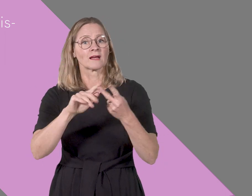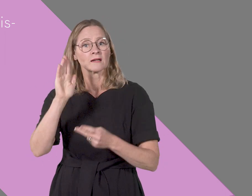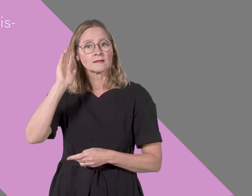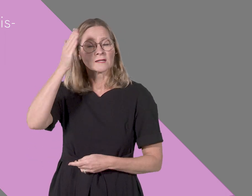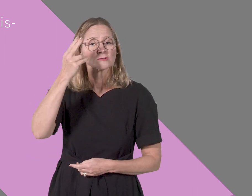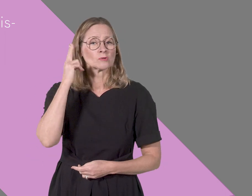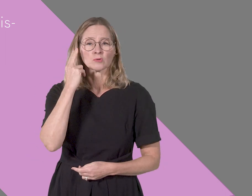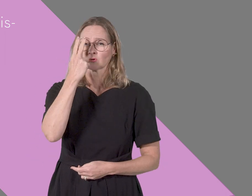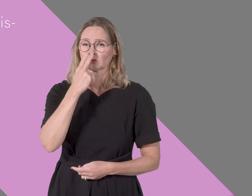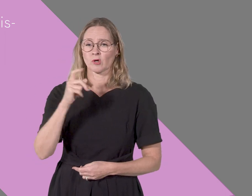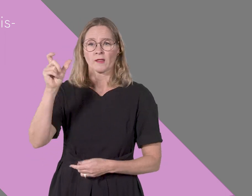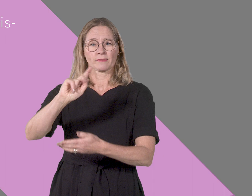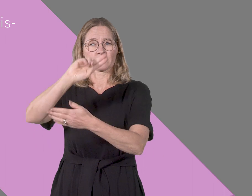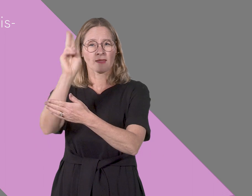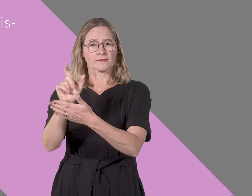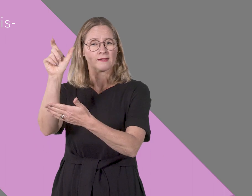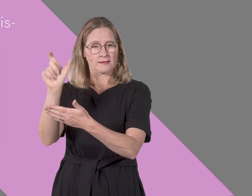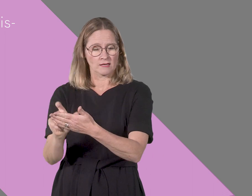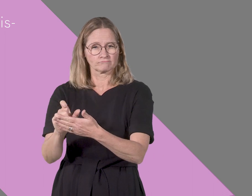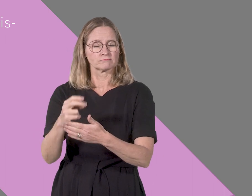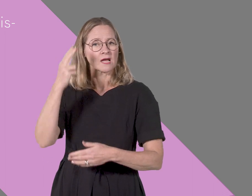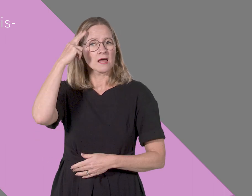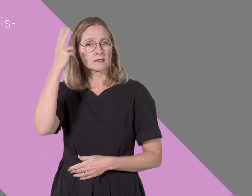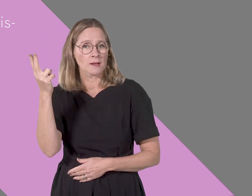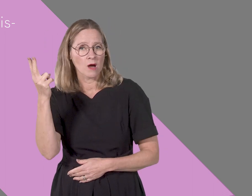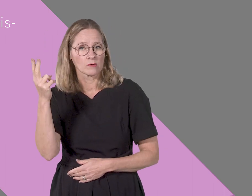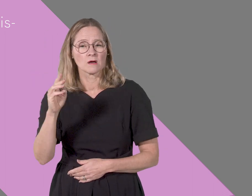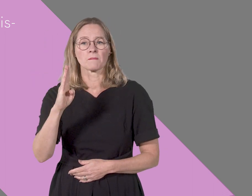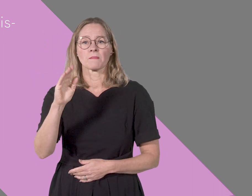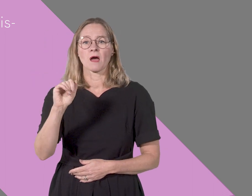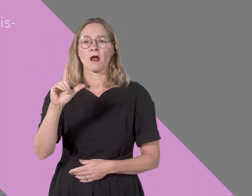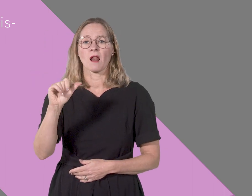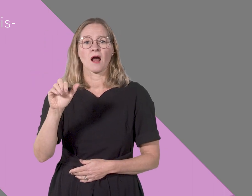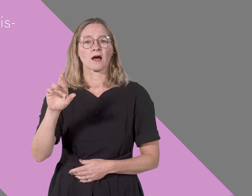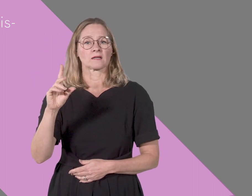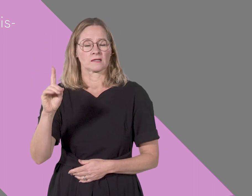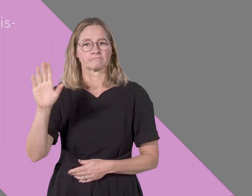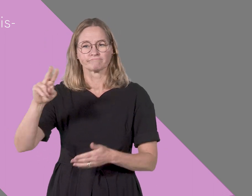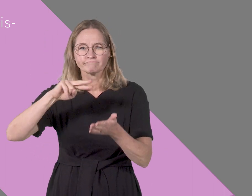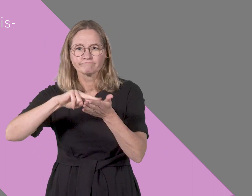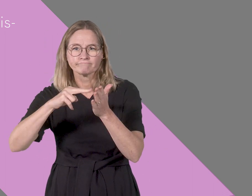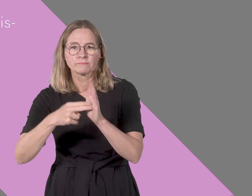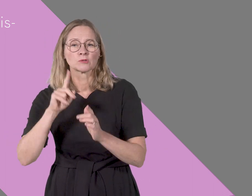ranskalaisen kuurosokean taiteilijan Arnaud Balardin suunnittelemasta -